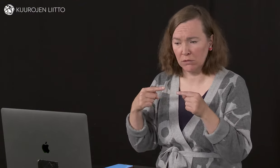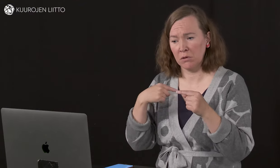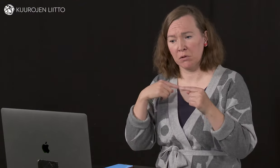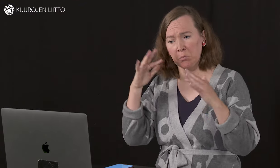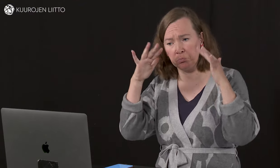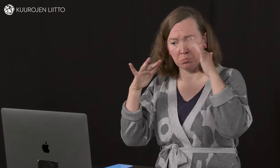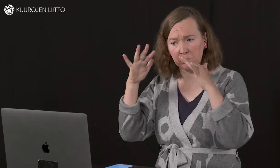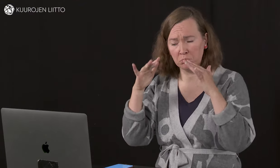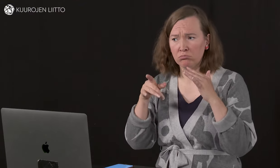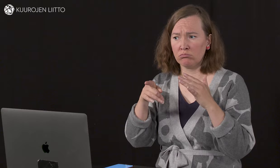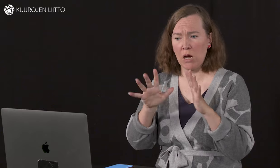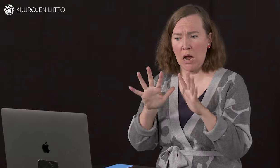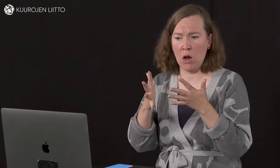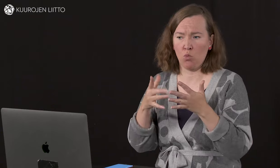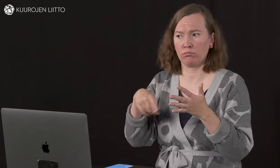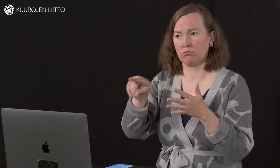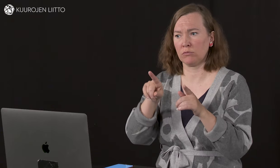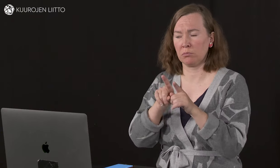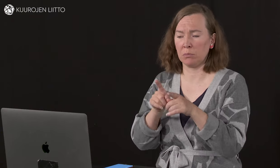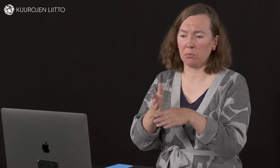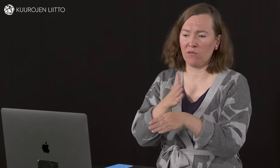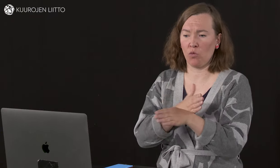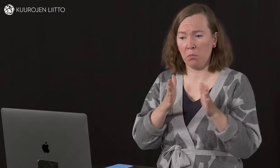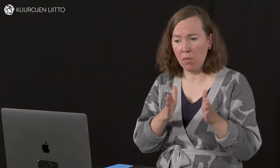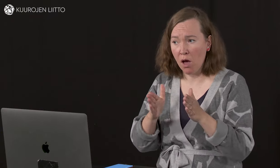Miten valmistaudutte kokoukseen etukäteen?